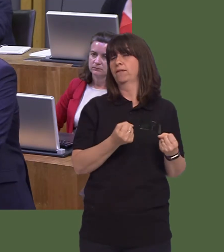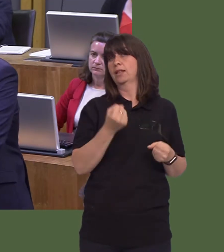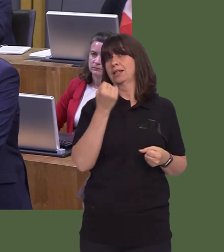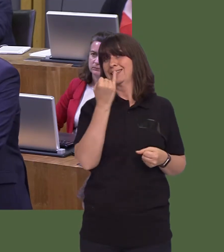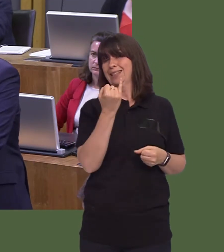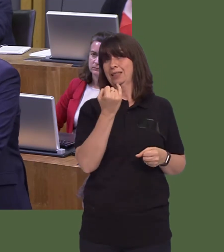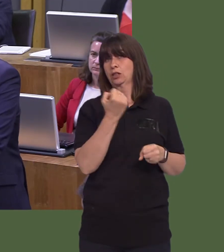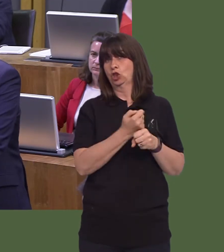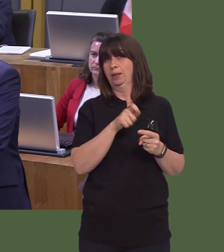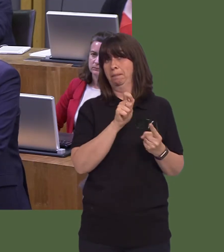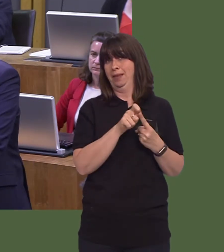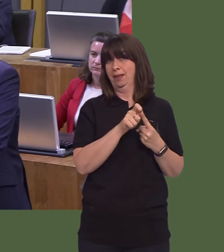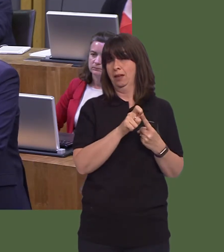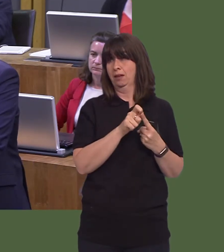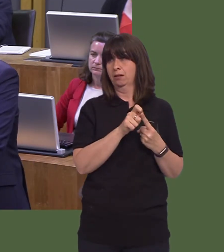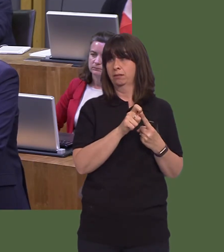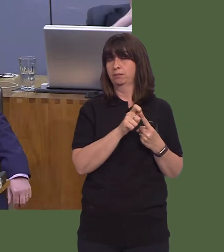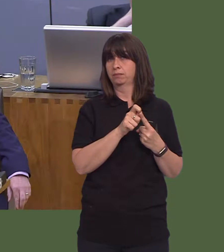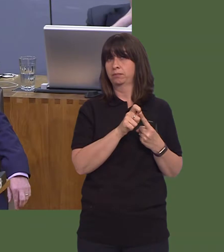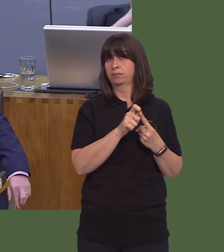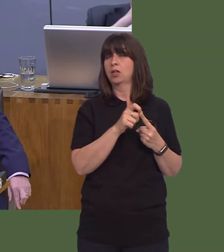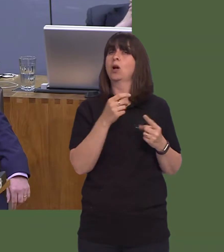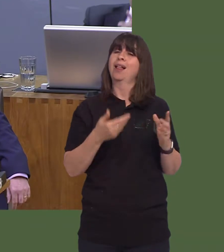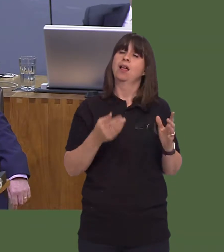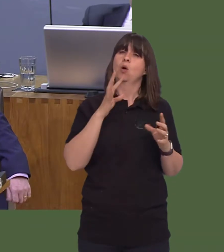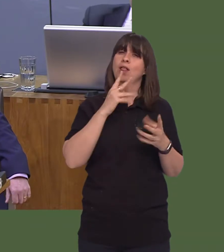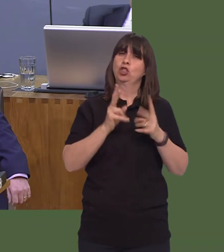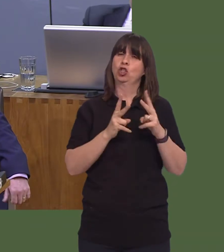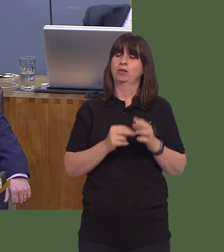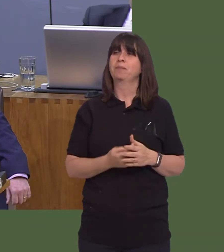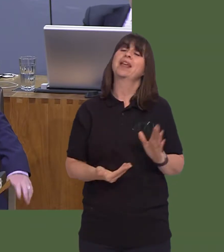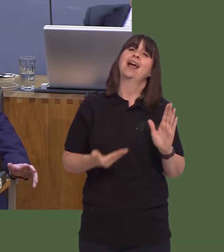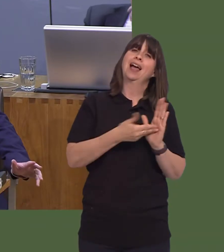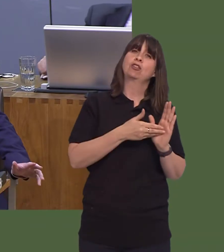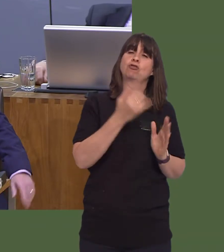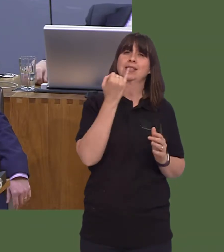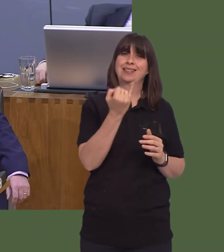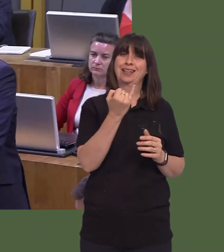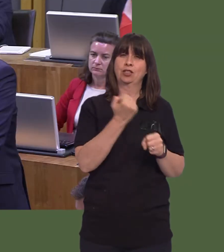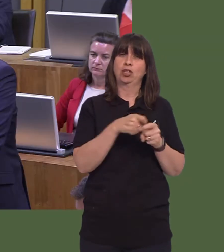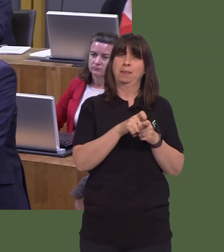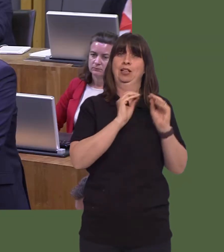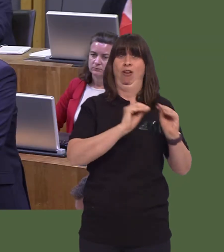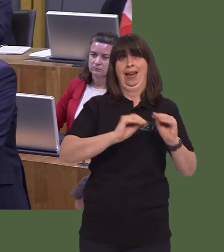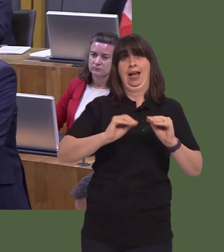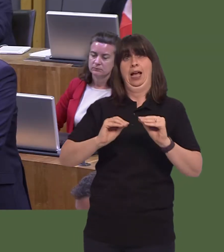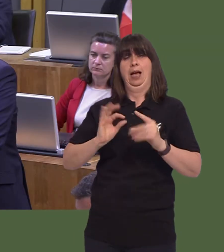yn sir Benfro, ac mae hynny'n rhywbeth, wrth gwrs, sydd o help i'r ardal.